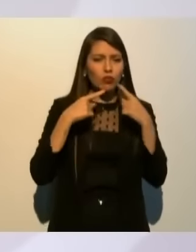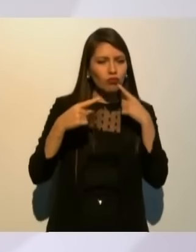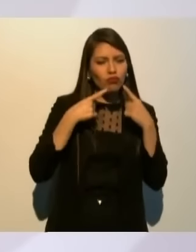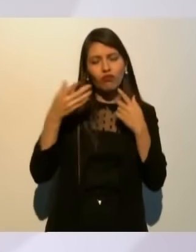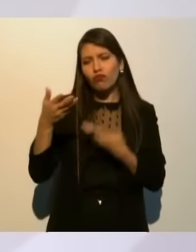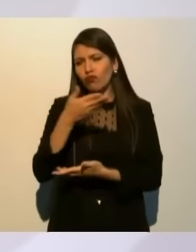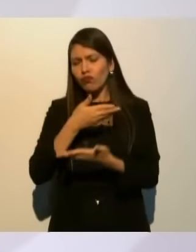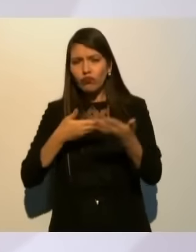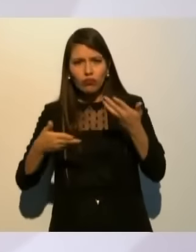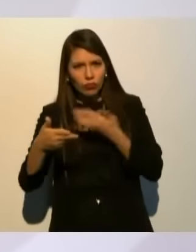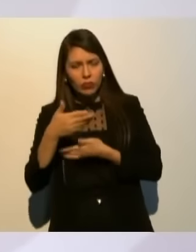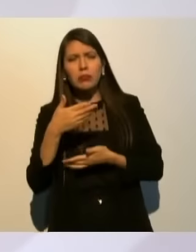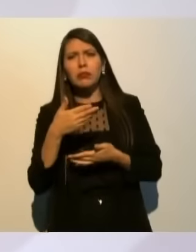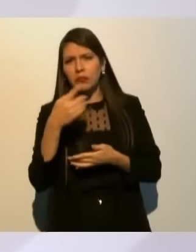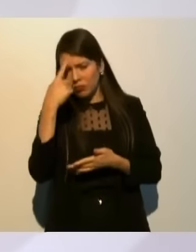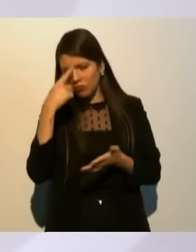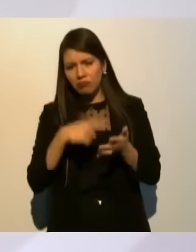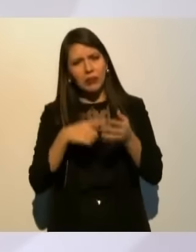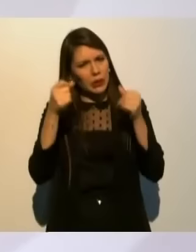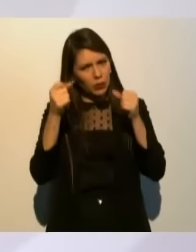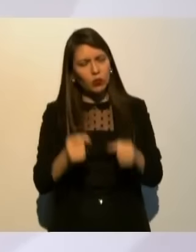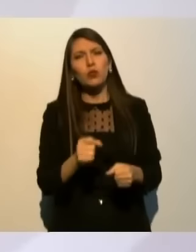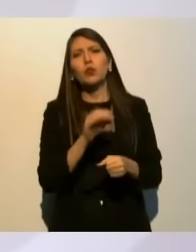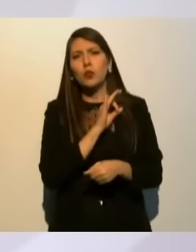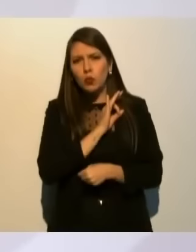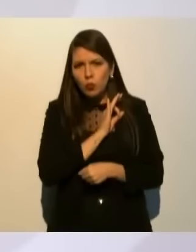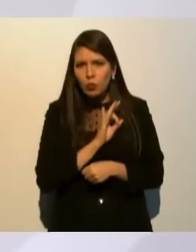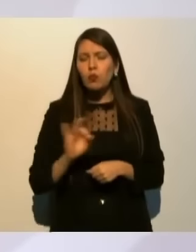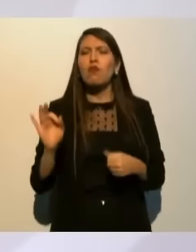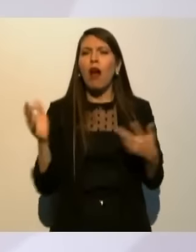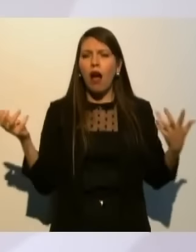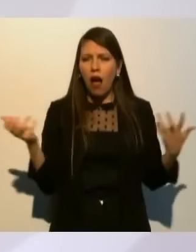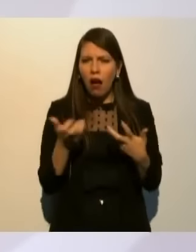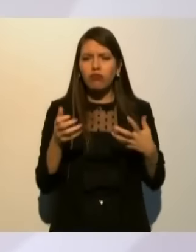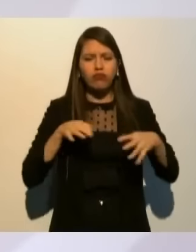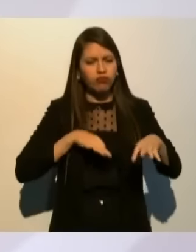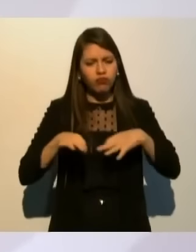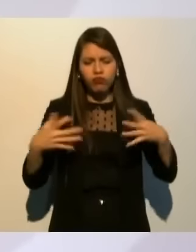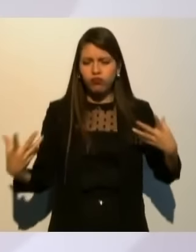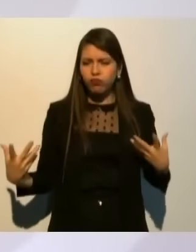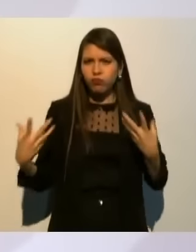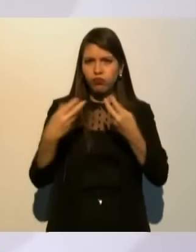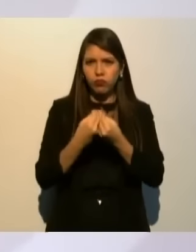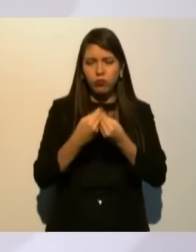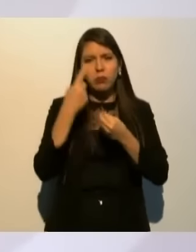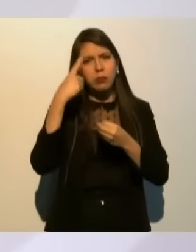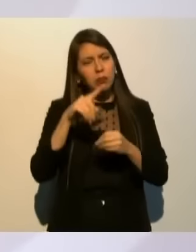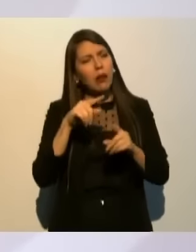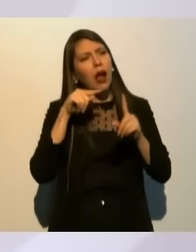juntos vamos a lograr ese objetivo de que la gente tenga agua Muchas gracias a todas y a todos por su